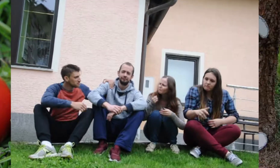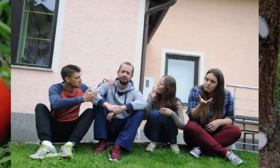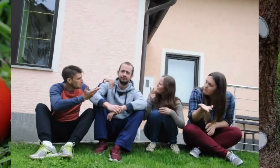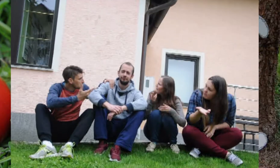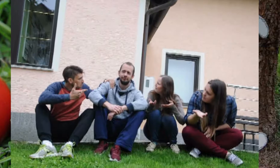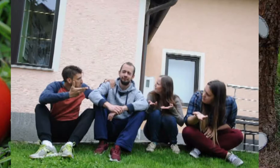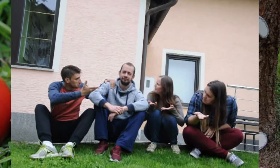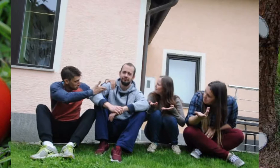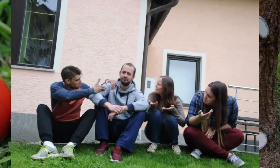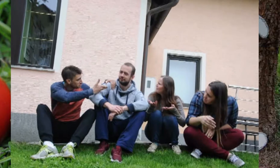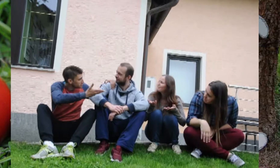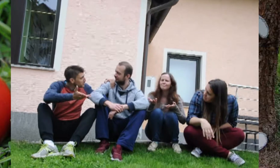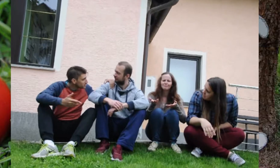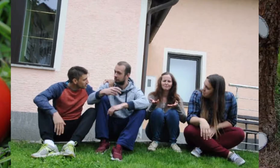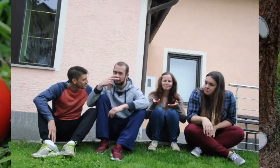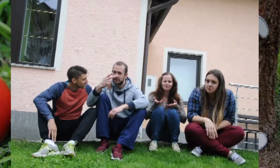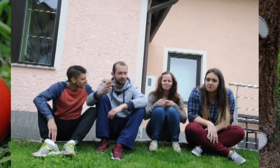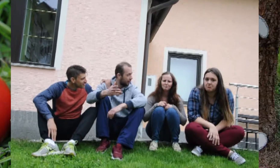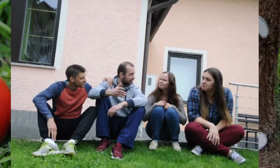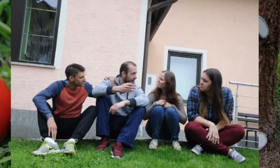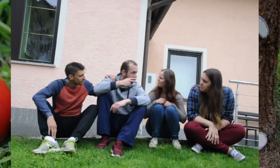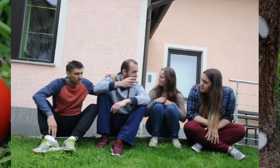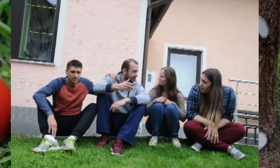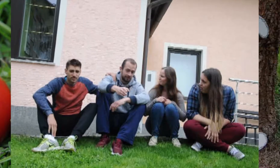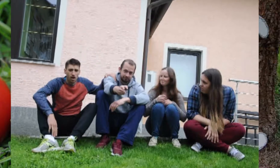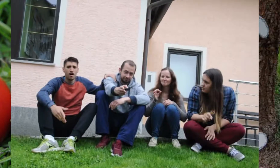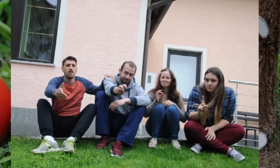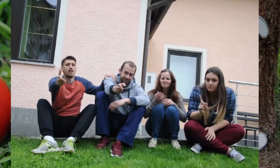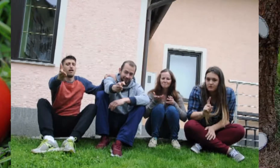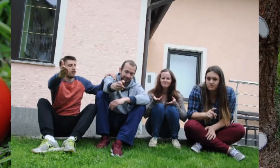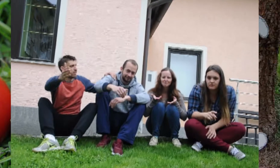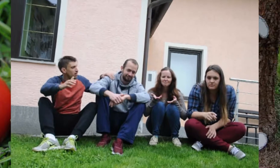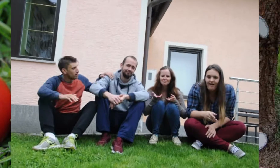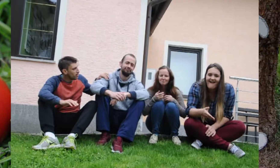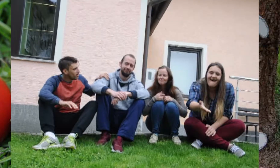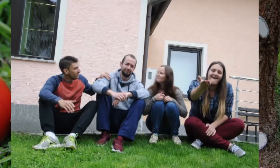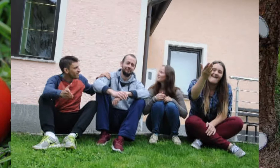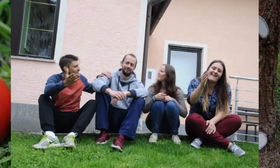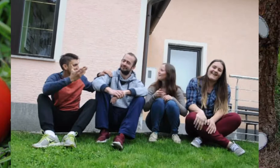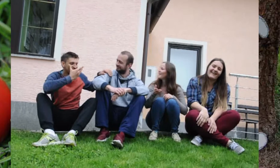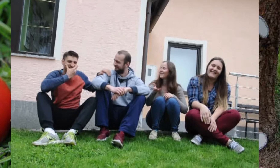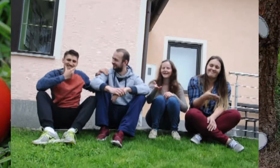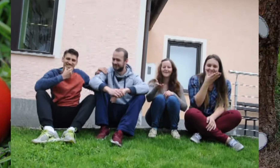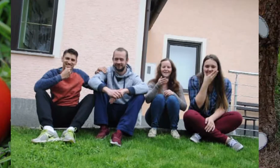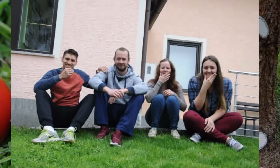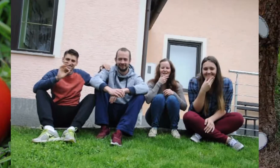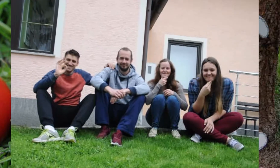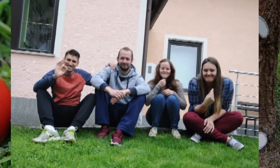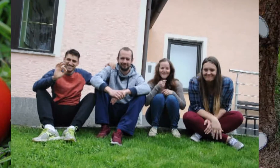Iva, Deja: Kaj je to? Miloš: Vprašajte Jurija. Jurij: Vidite? Tam tam tam... - Aaa ... Lepo lepo.